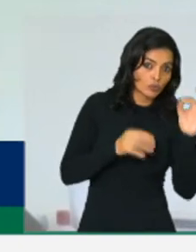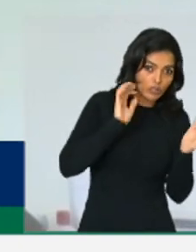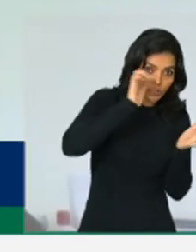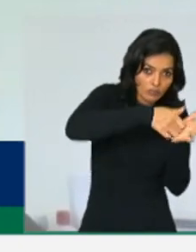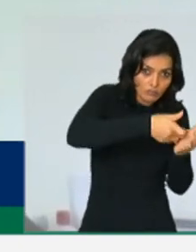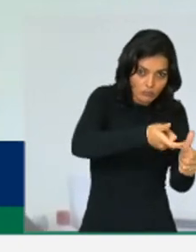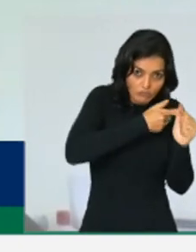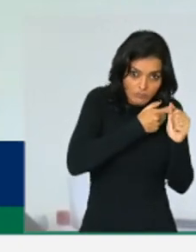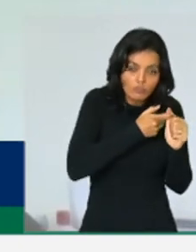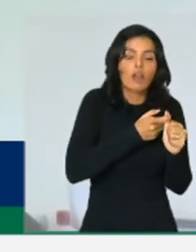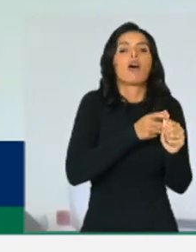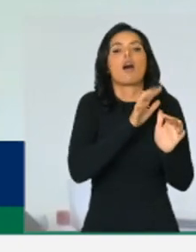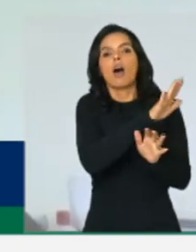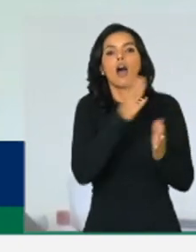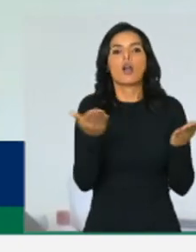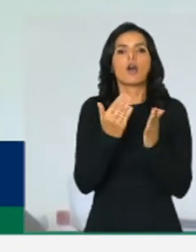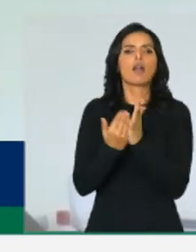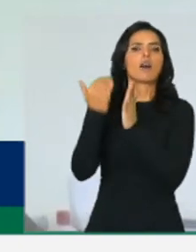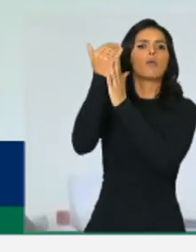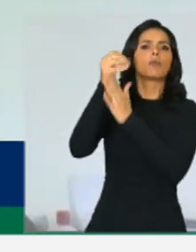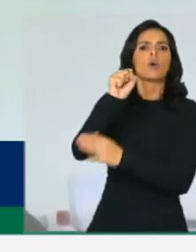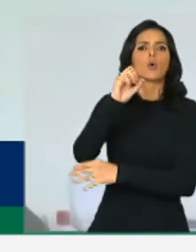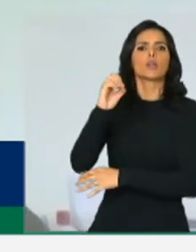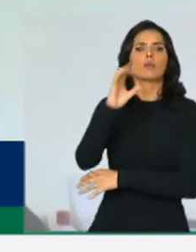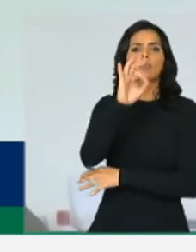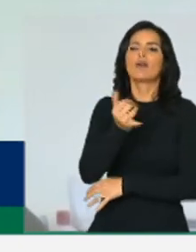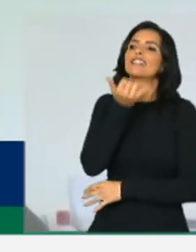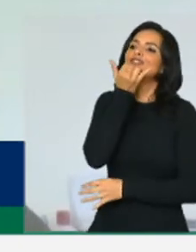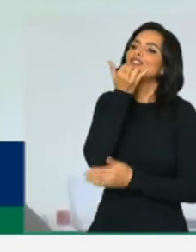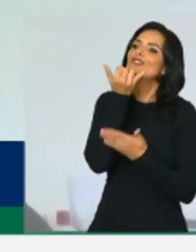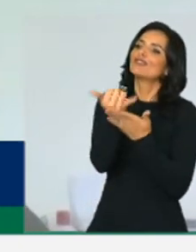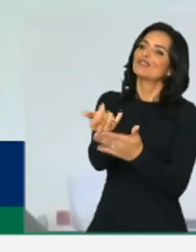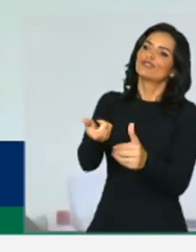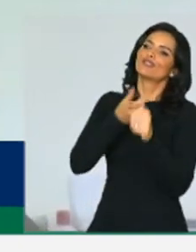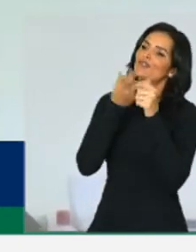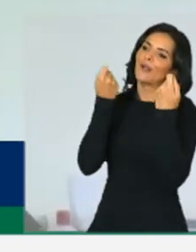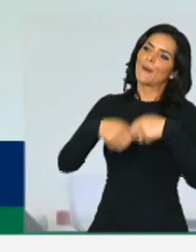MERECE SER DEBATIDO A REDE VAI ORIENTAR NÃO PELO DA MEDIDA